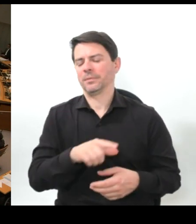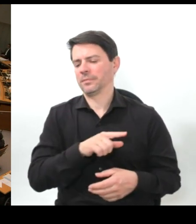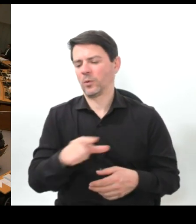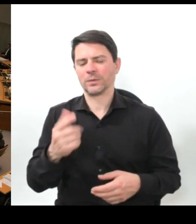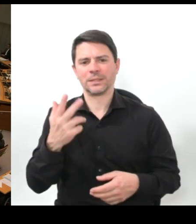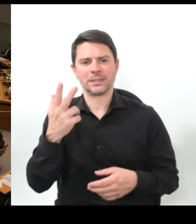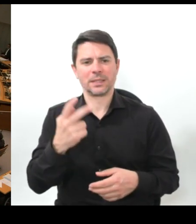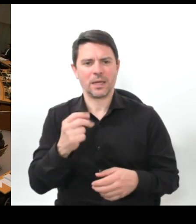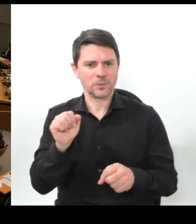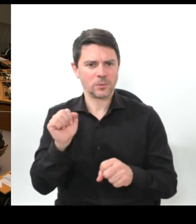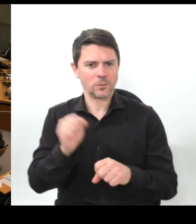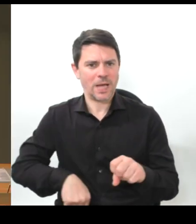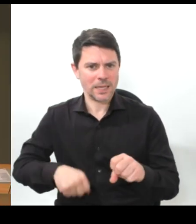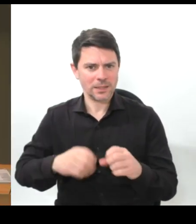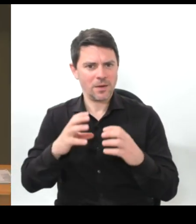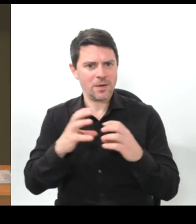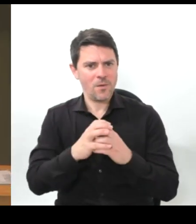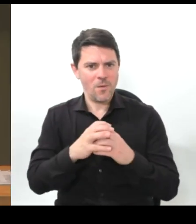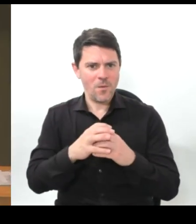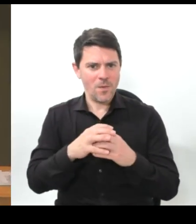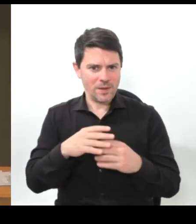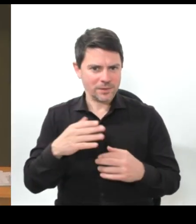Bitte sehr, Herr Kollege.(Beifall) (Rednerwechsel)